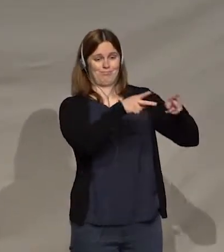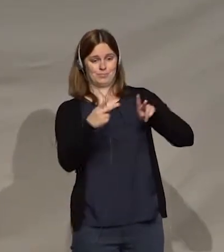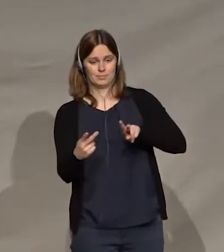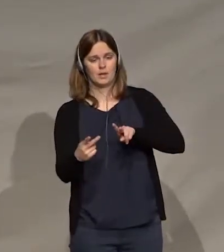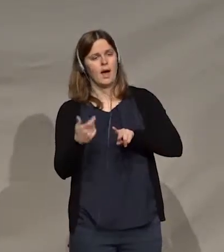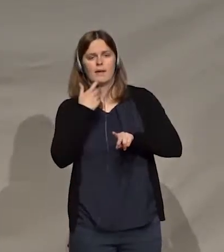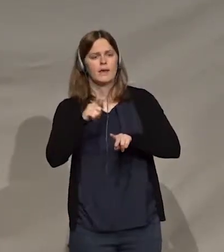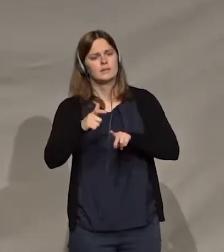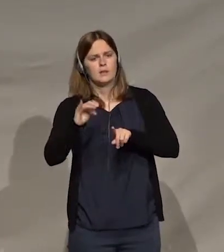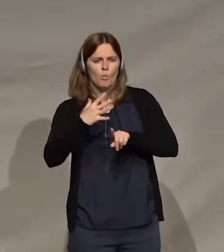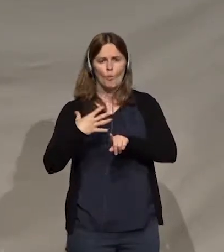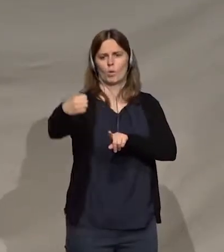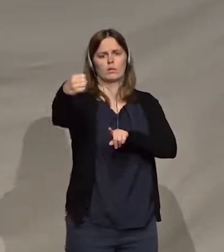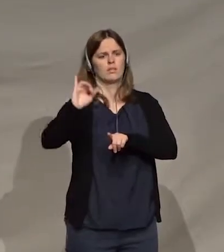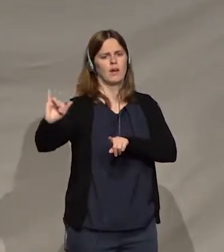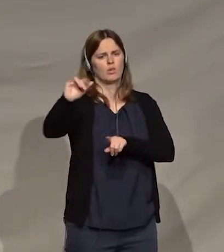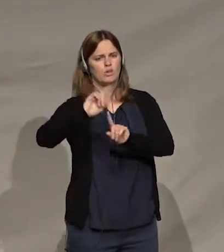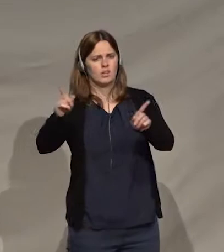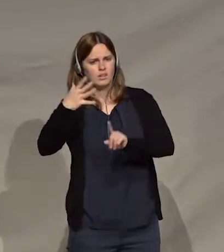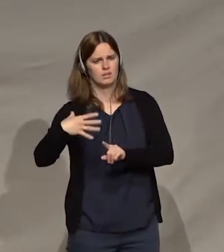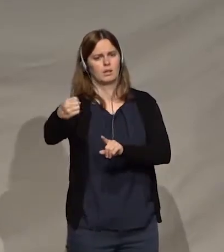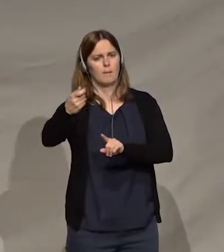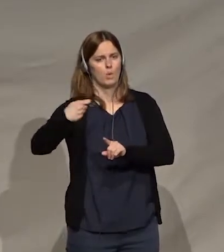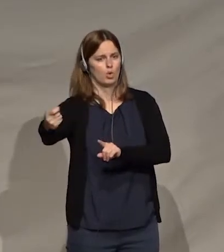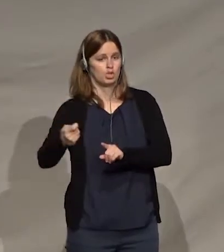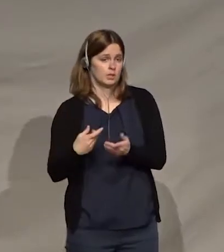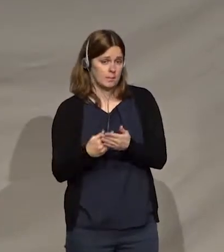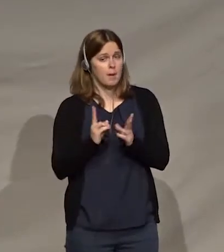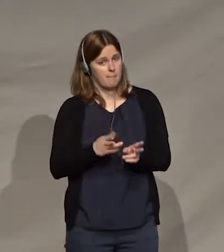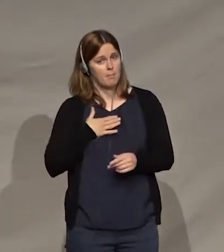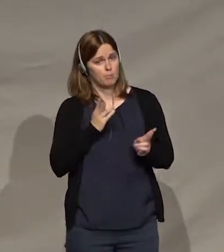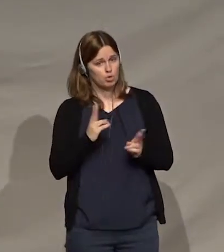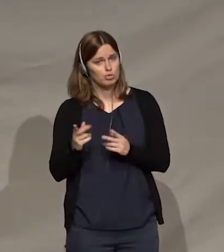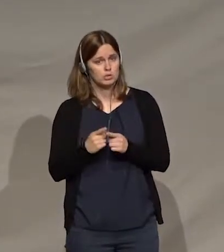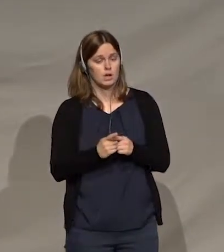A můžete službu používat i k převodu dokumentů do kteréhokoliv formátu, který je pro vás vhodný ve vaší konkrétní situaci.